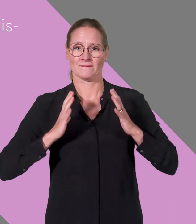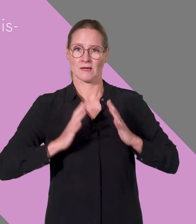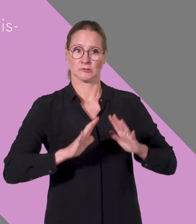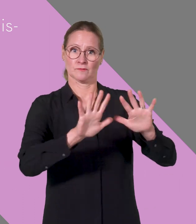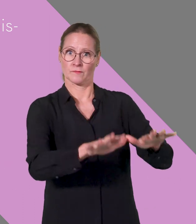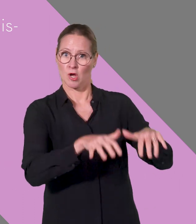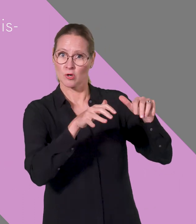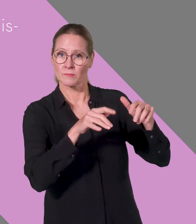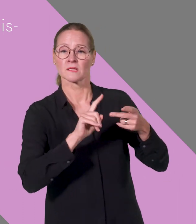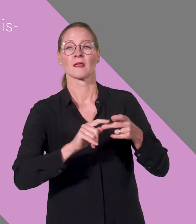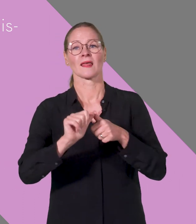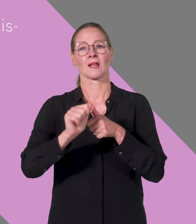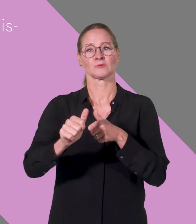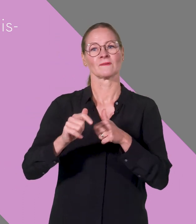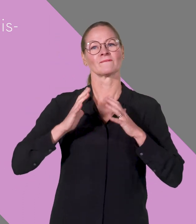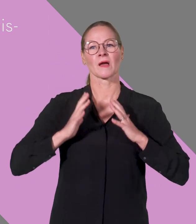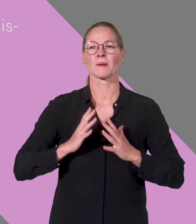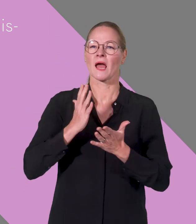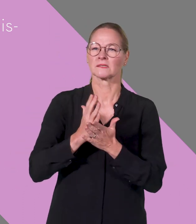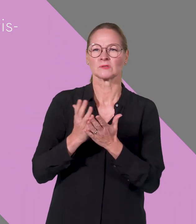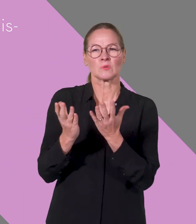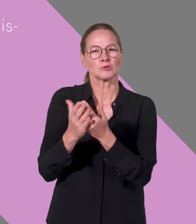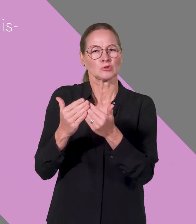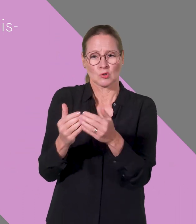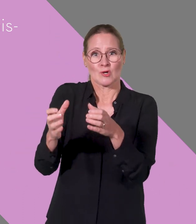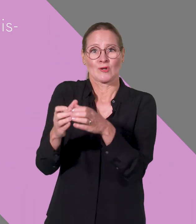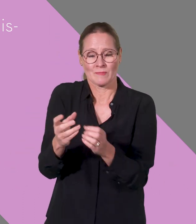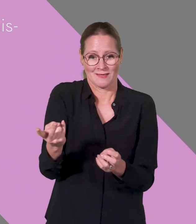Vammaisfoorumi ja eduskunnan vammaisasiain yhteistyöryhmä -